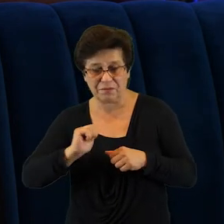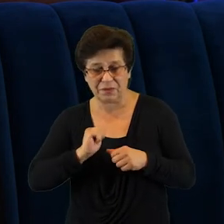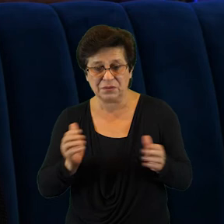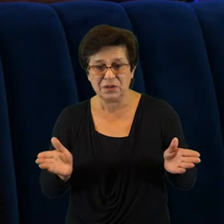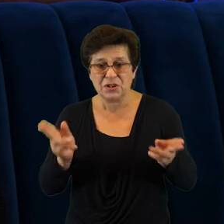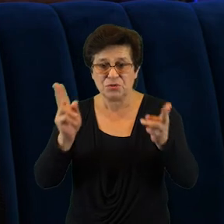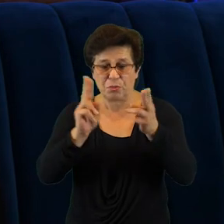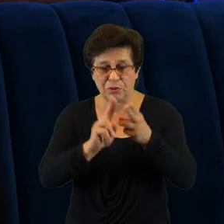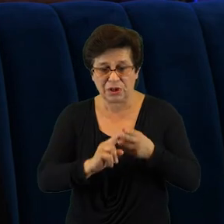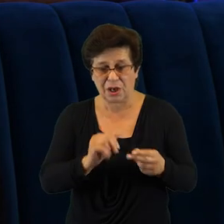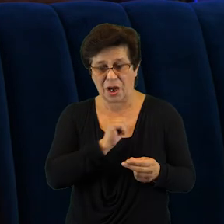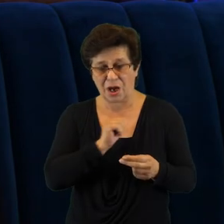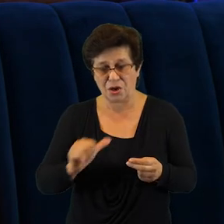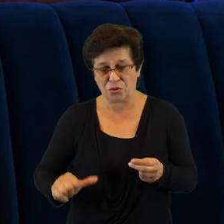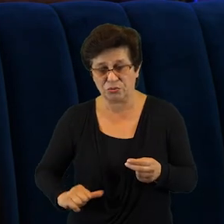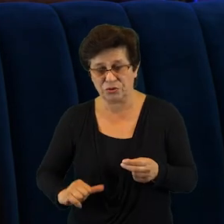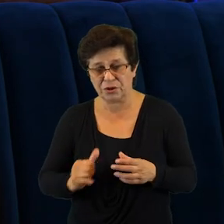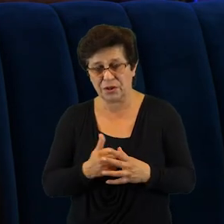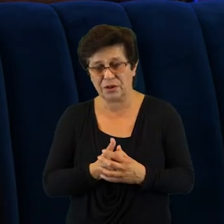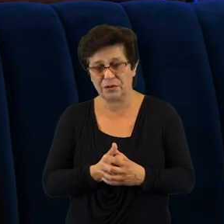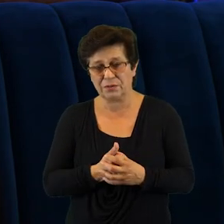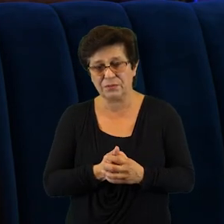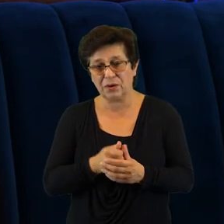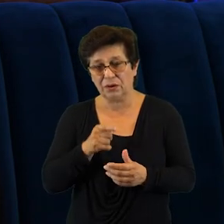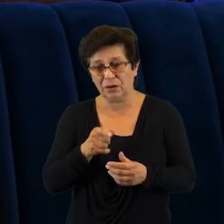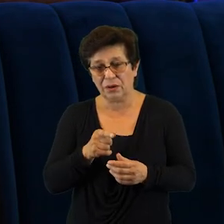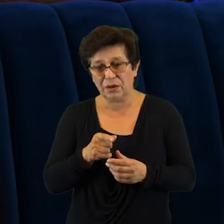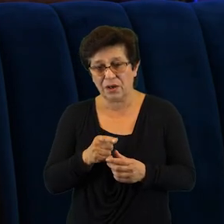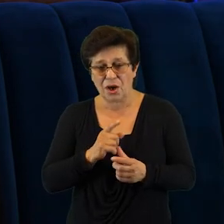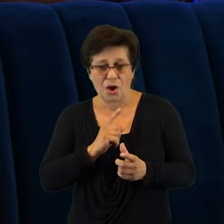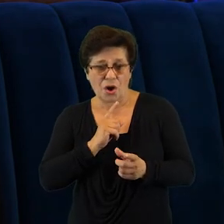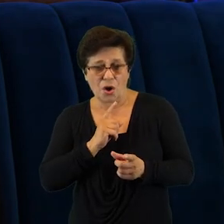W dodatku, przez te rozmowy ze Słonimskim, zbliża się także do niego,